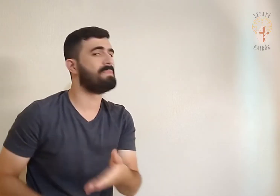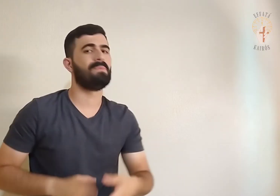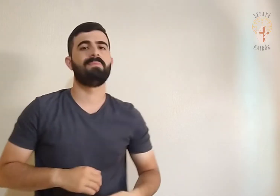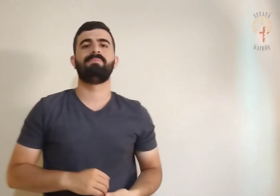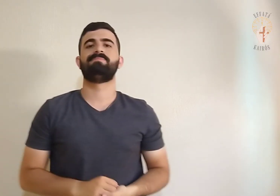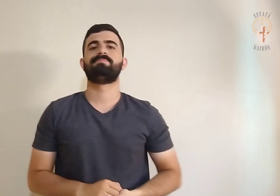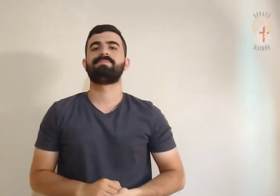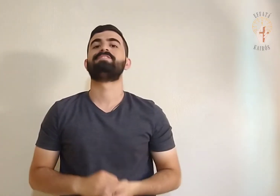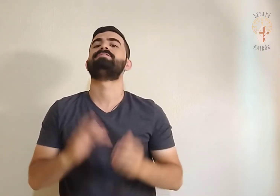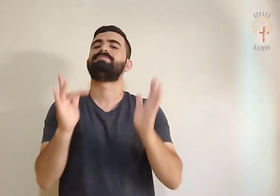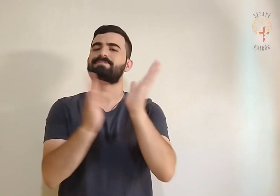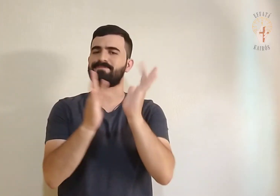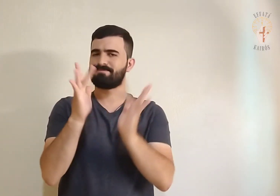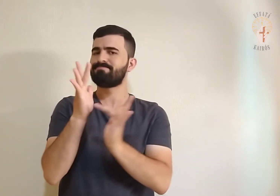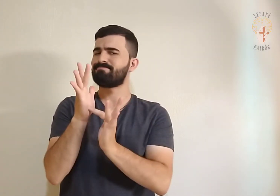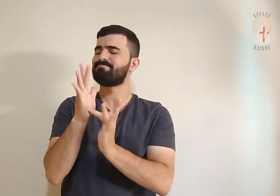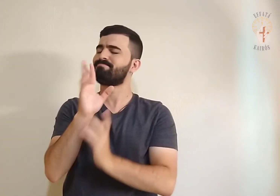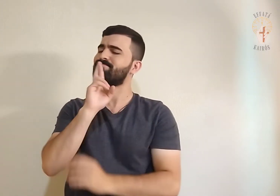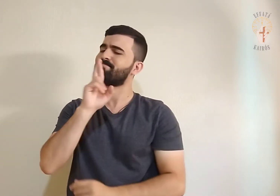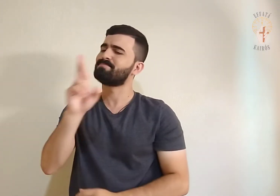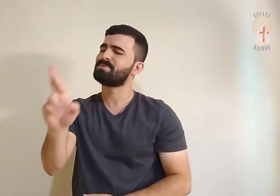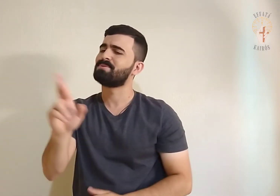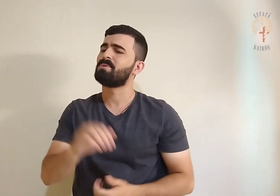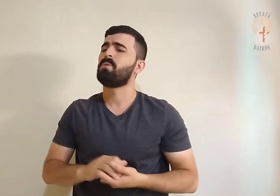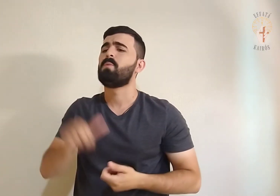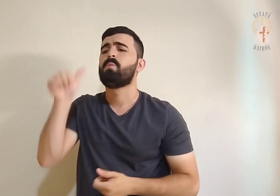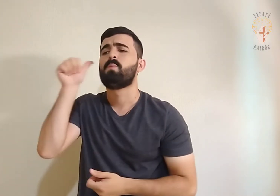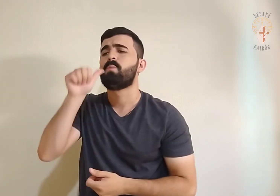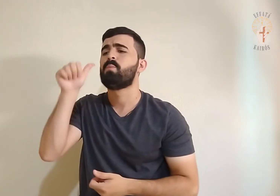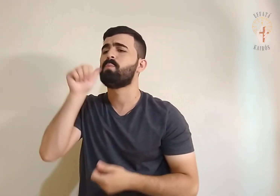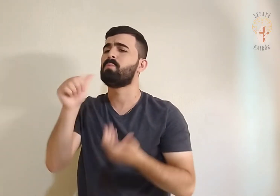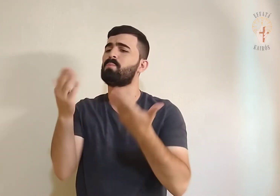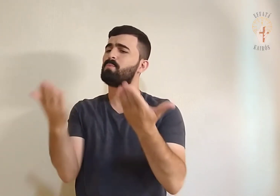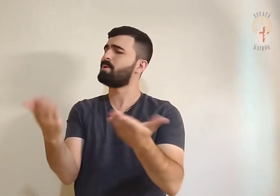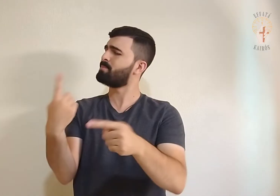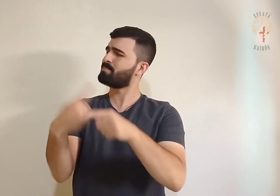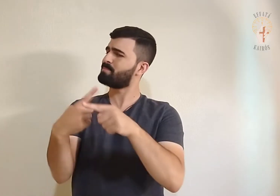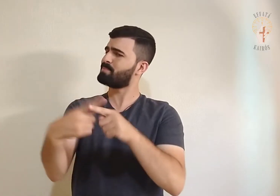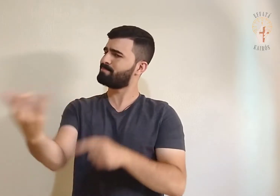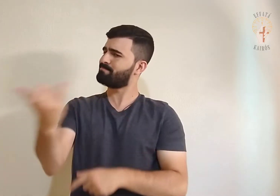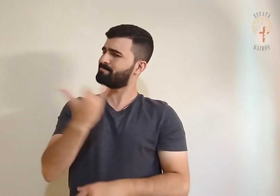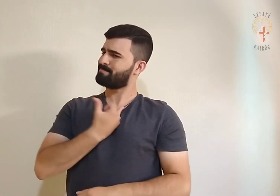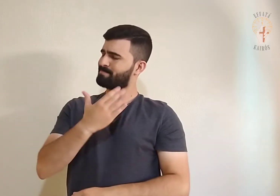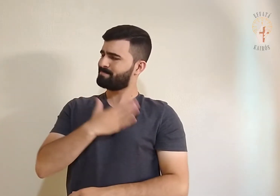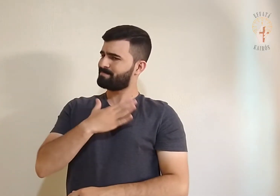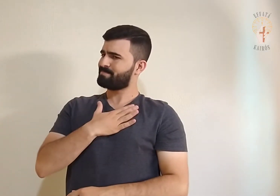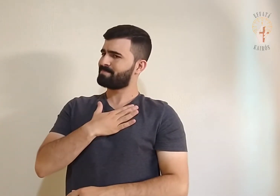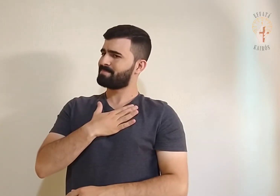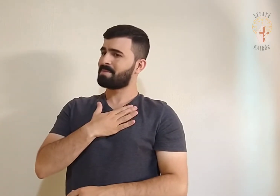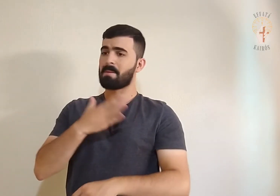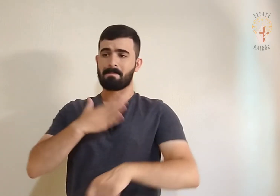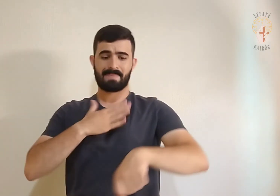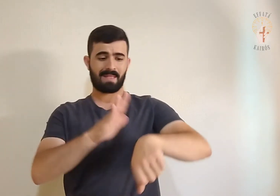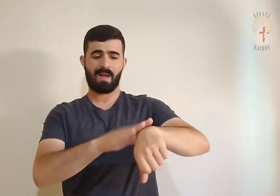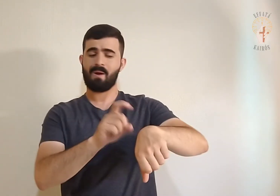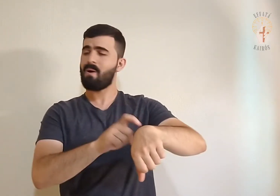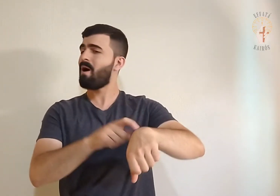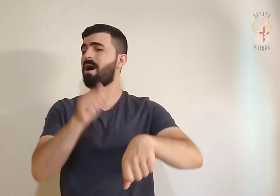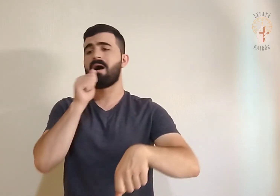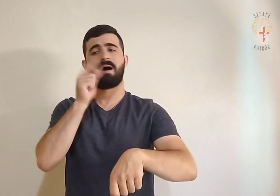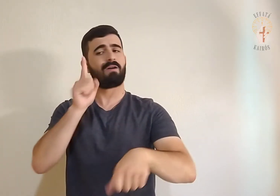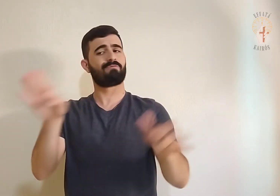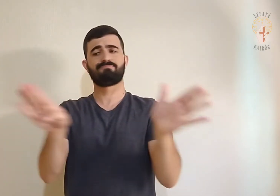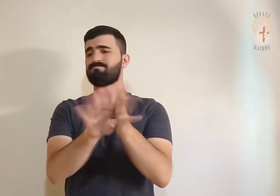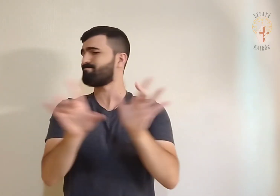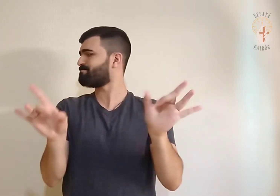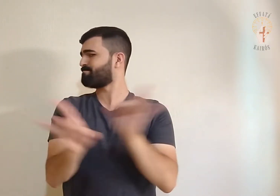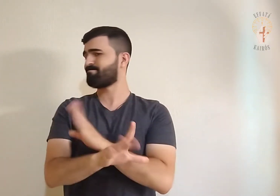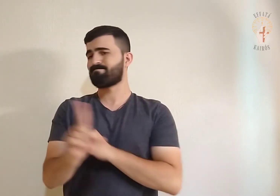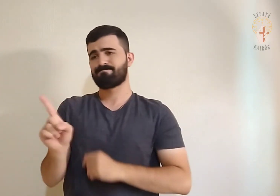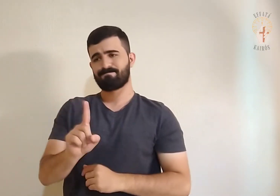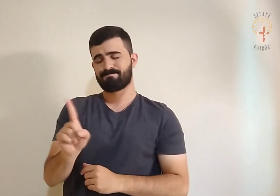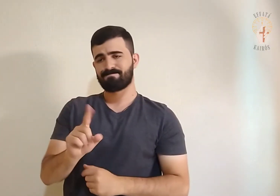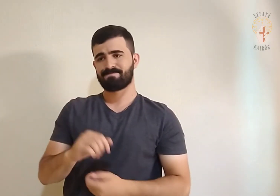4 - Jesus respondeu-lhe: “Mulher, por que dizes isto a mim? Minha hora ainda não chegou”.